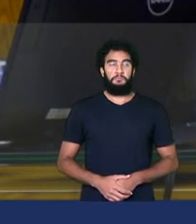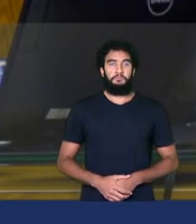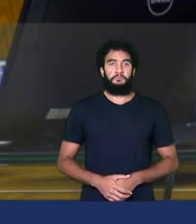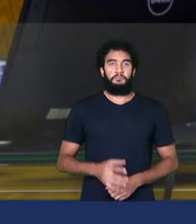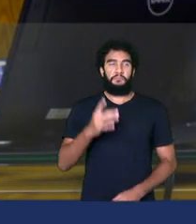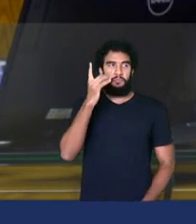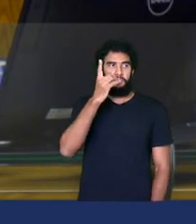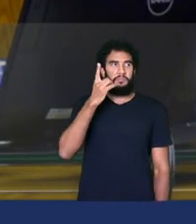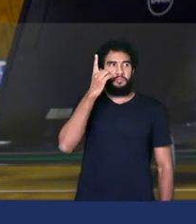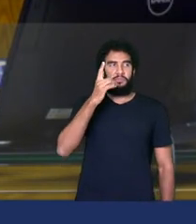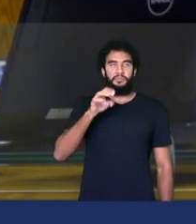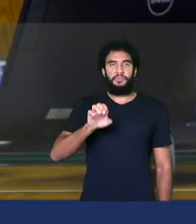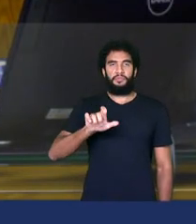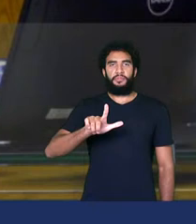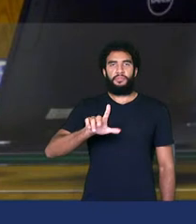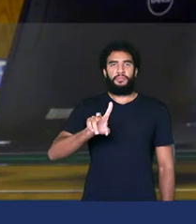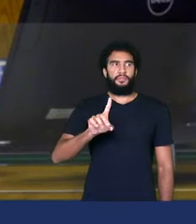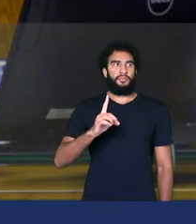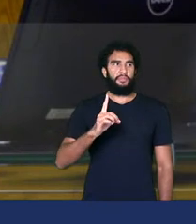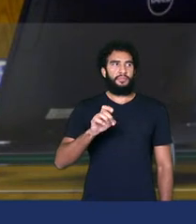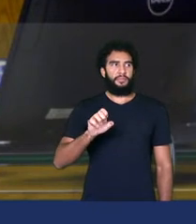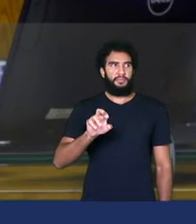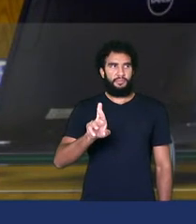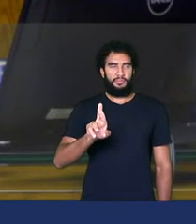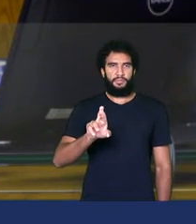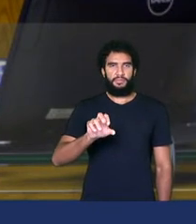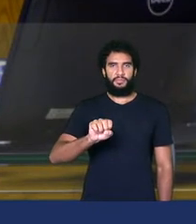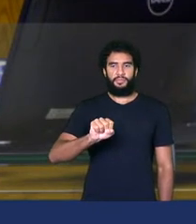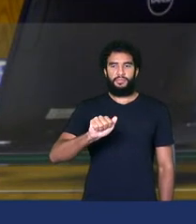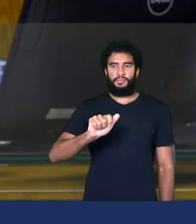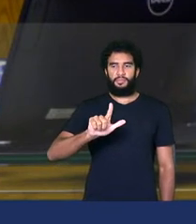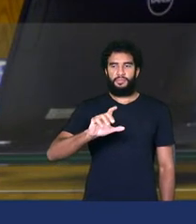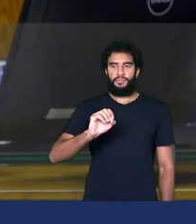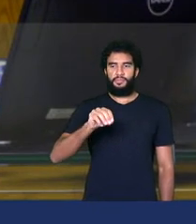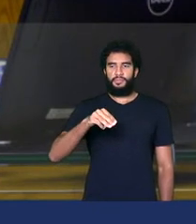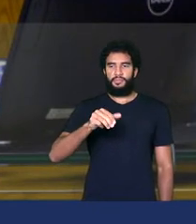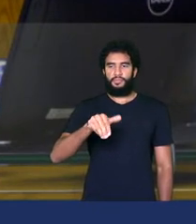SEGUINDO, VAMOS OUVIR O DEPUTADO EL ELDER HELDER SALOMÃO, DO PRESIDENTE DO